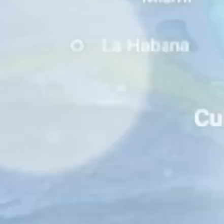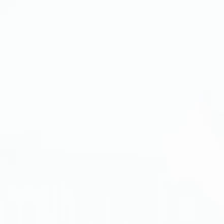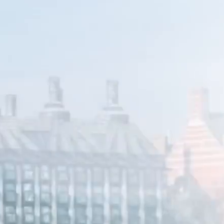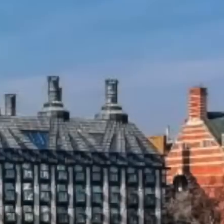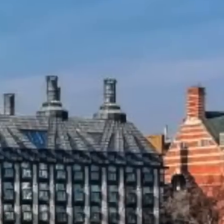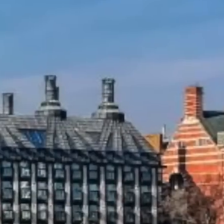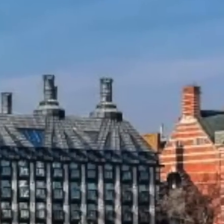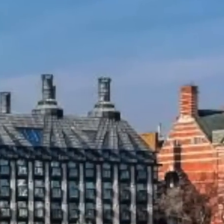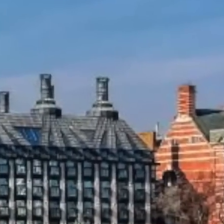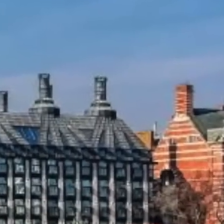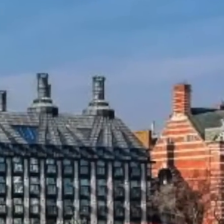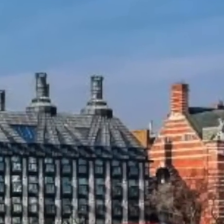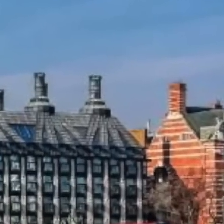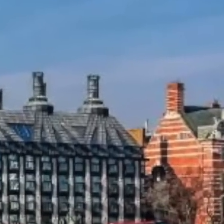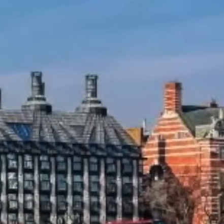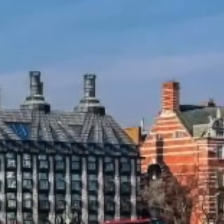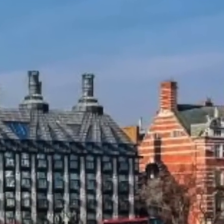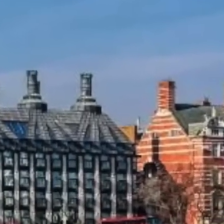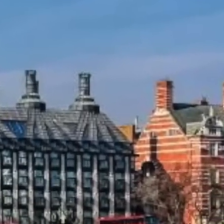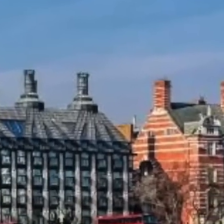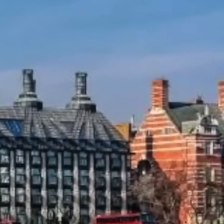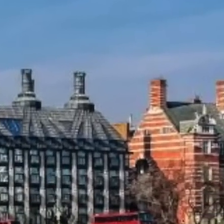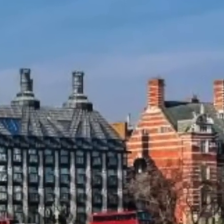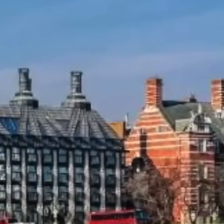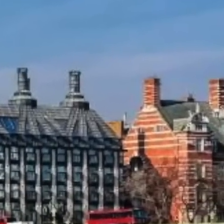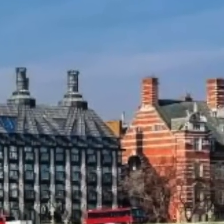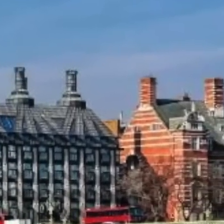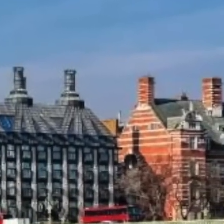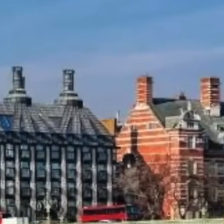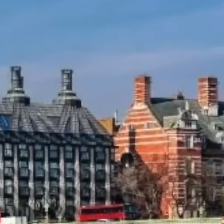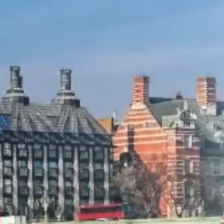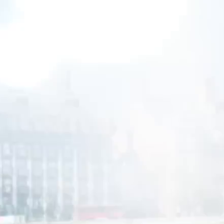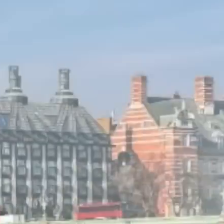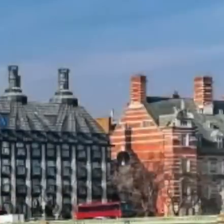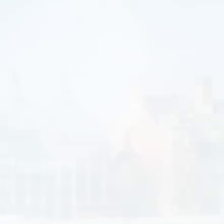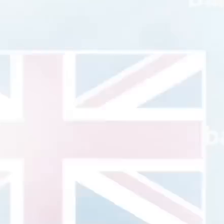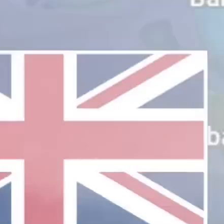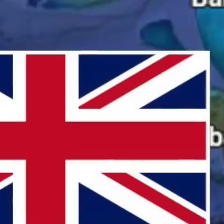pues rechazan la orden emitida por el republicano de acuerdo con lo expuesto